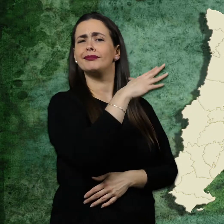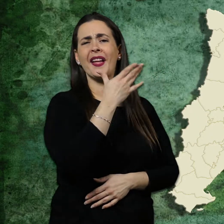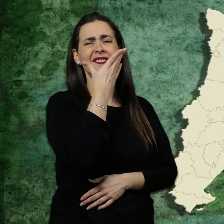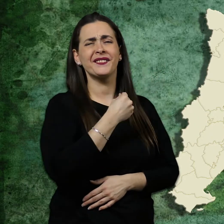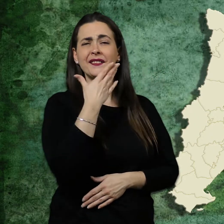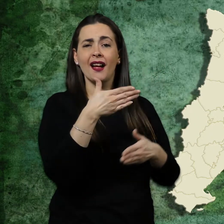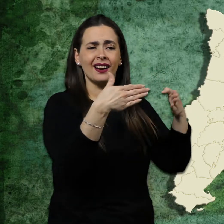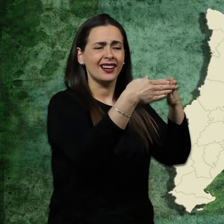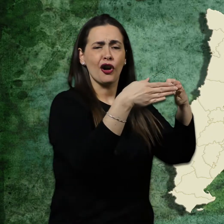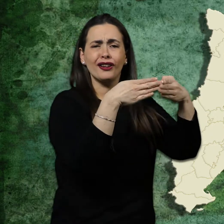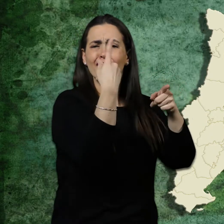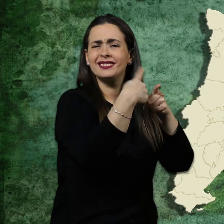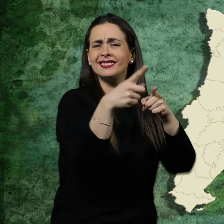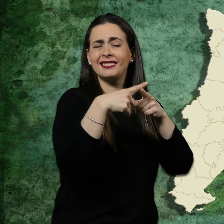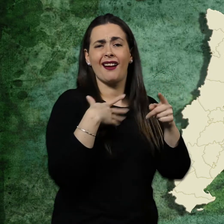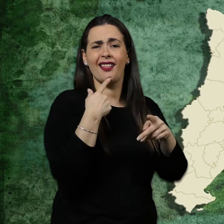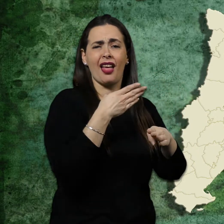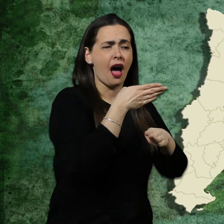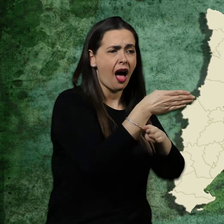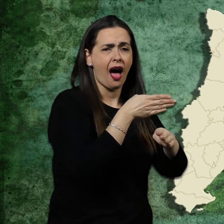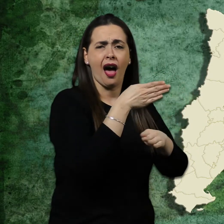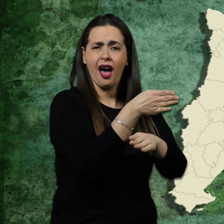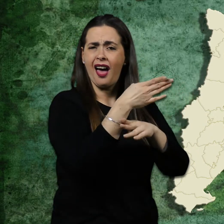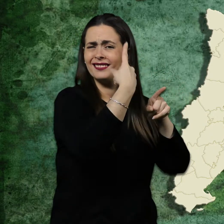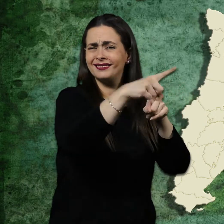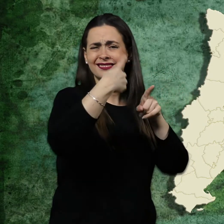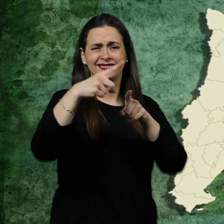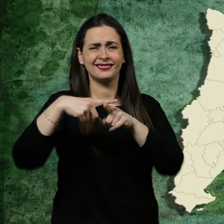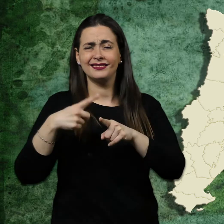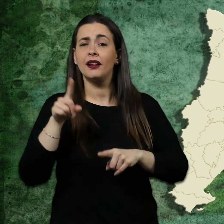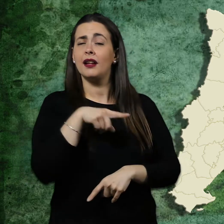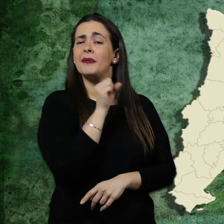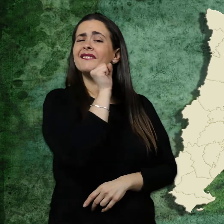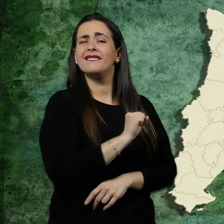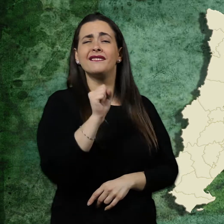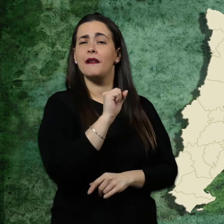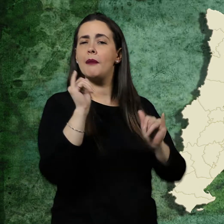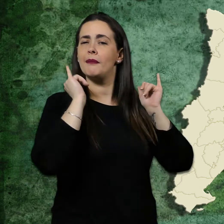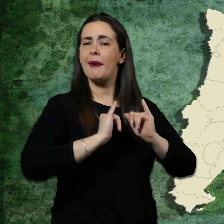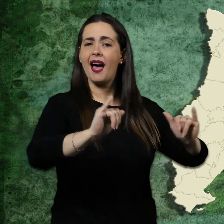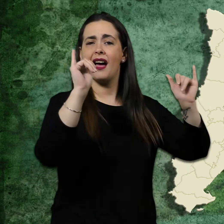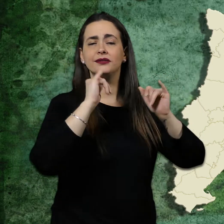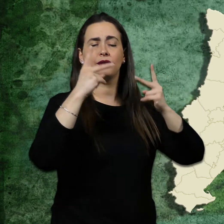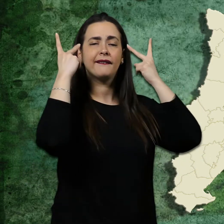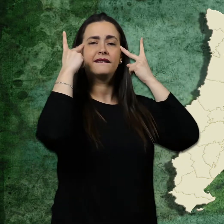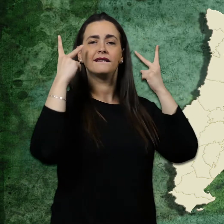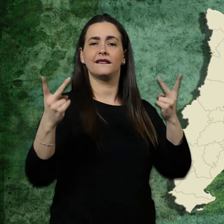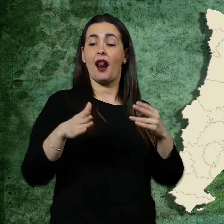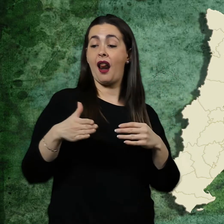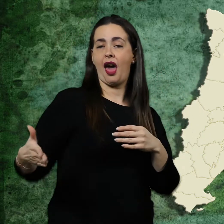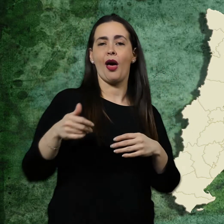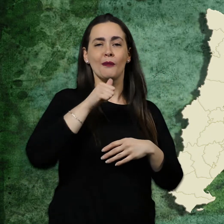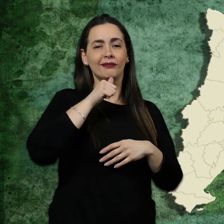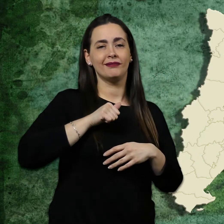Un lloc per descobrir racons incomparables, per passejar i relaxar-se al costat del mar